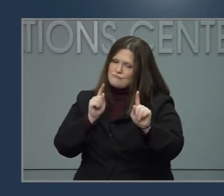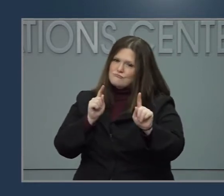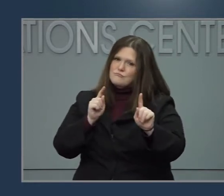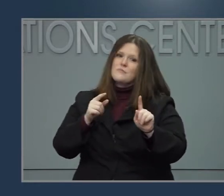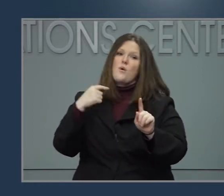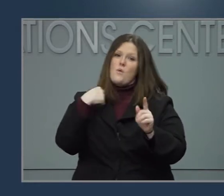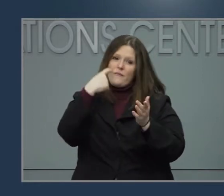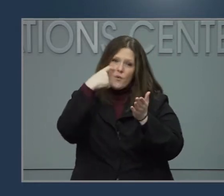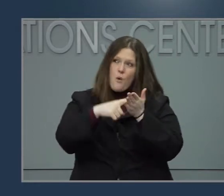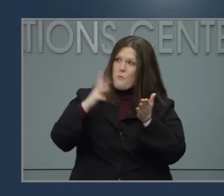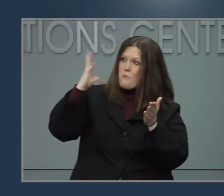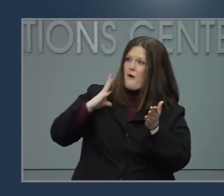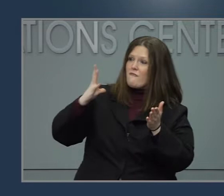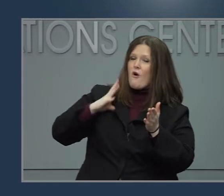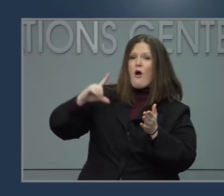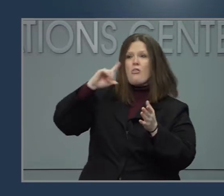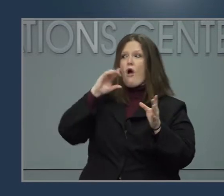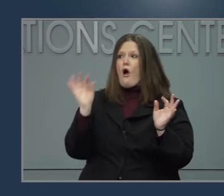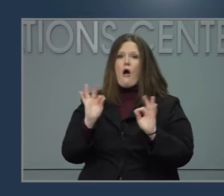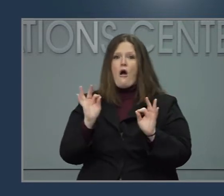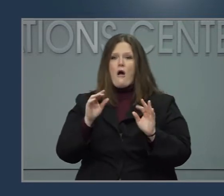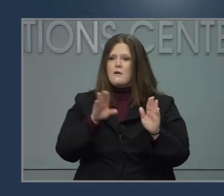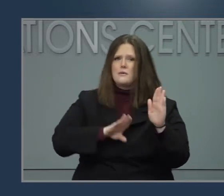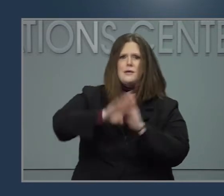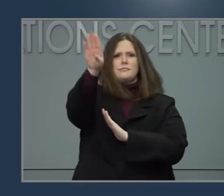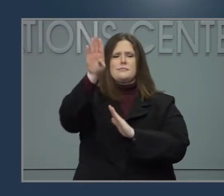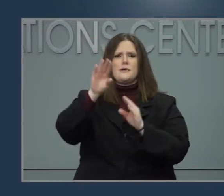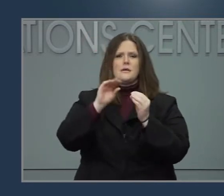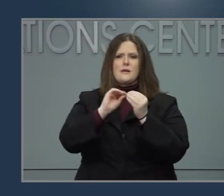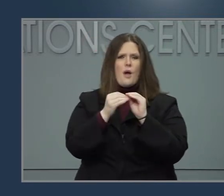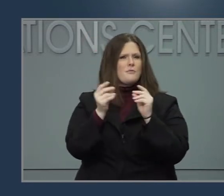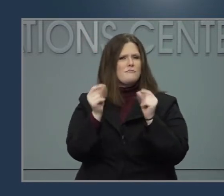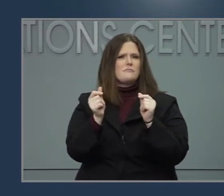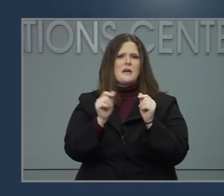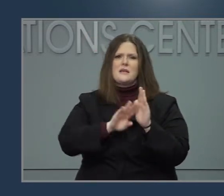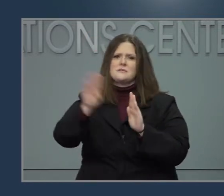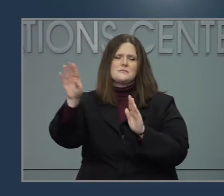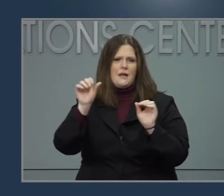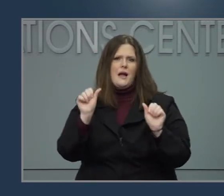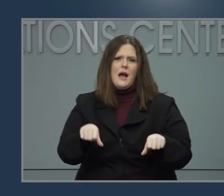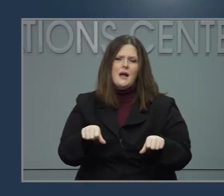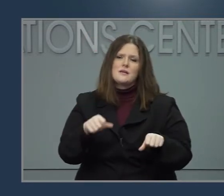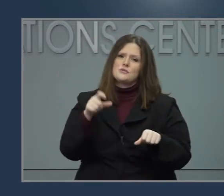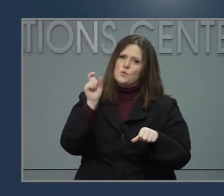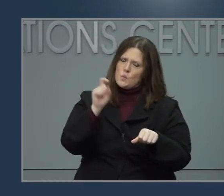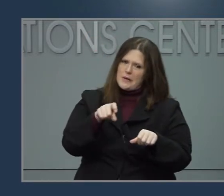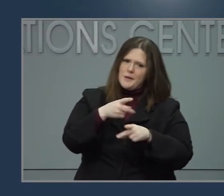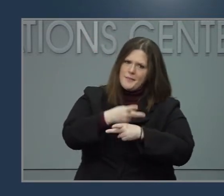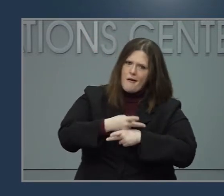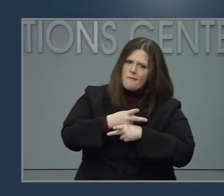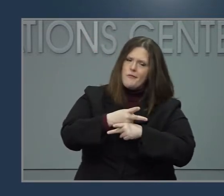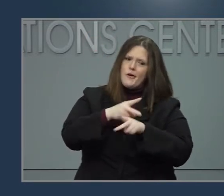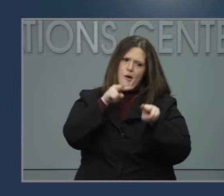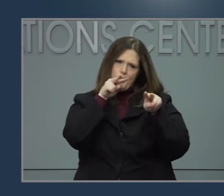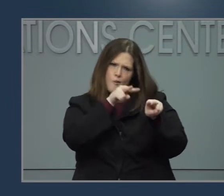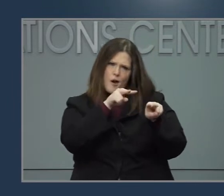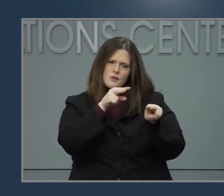necesitamos continuar protegiéndonos unos a otros, mientras todos tengamos un lugar para la vacuna. Gracias.